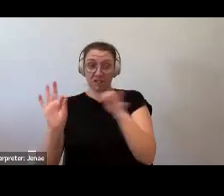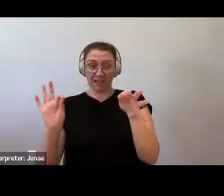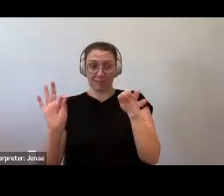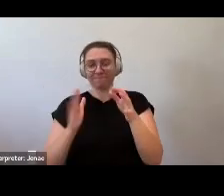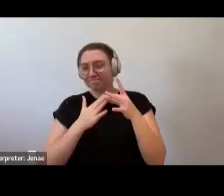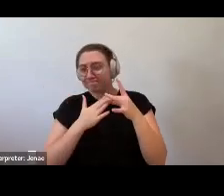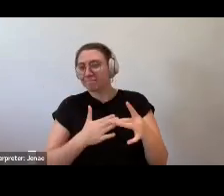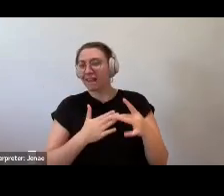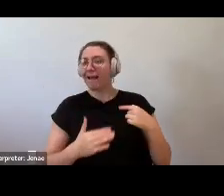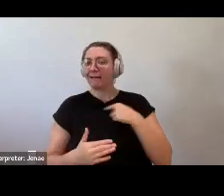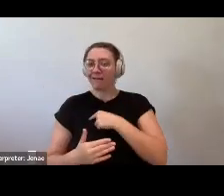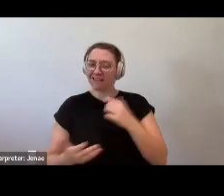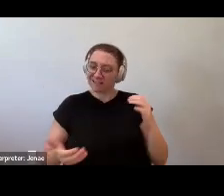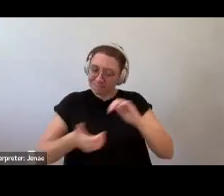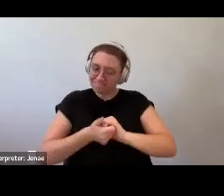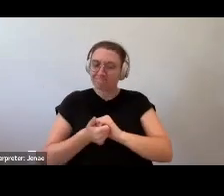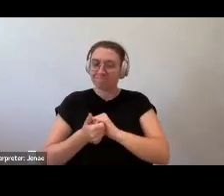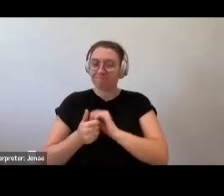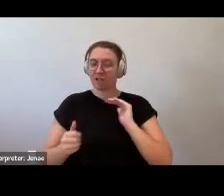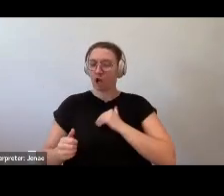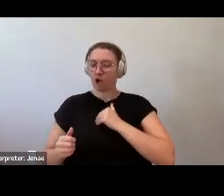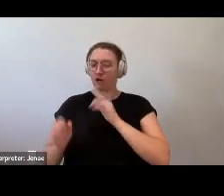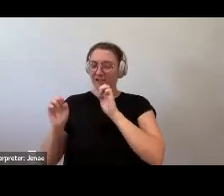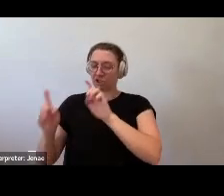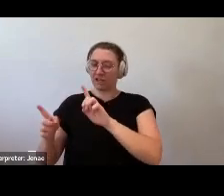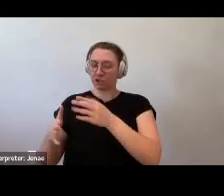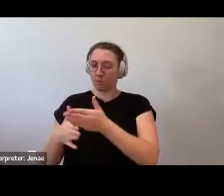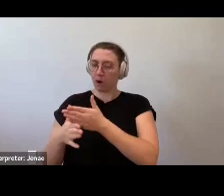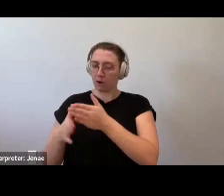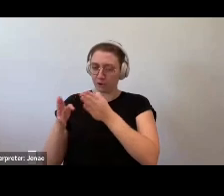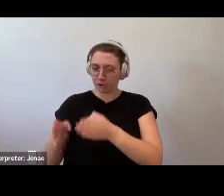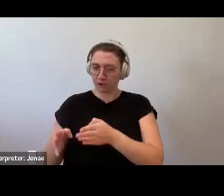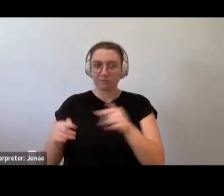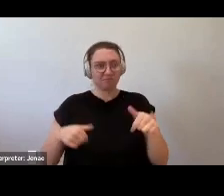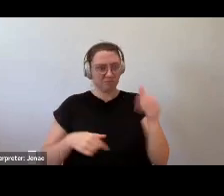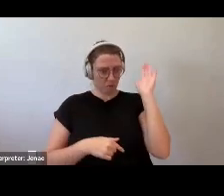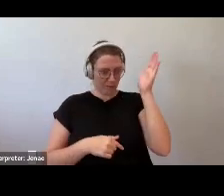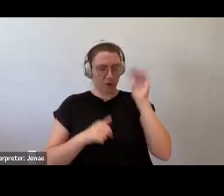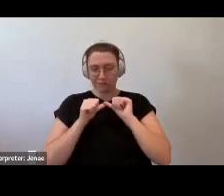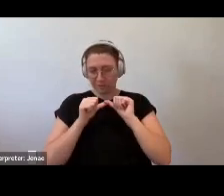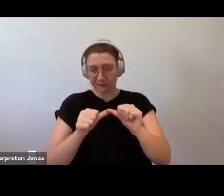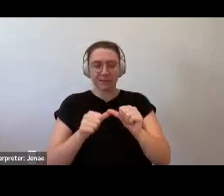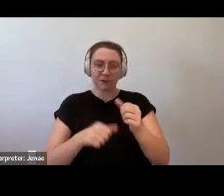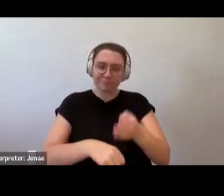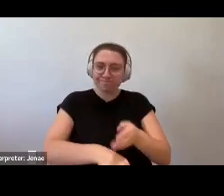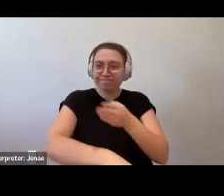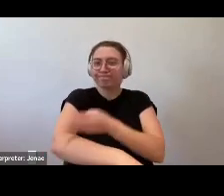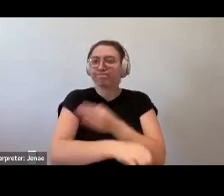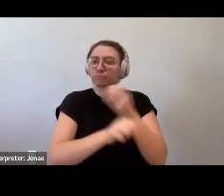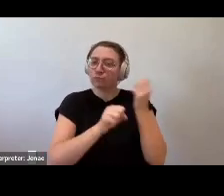con nuestros socios educativos, este seminario web seguirá contribuyendo a construir